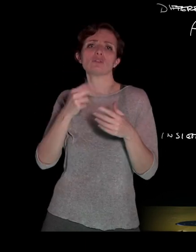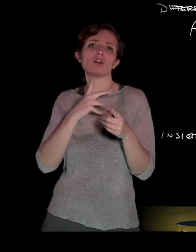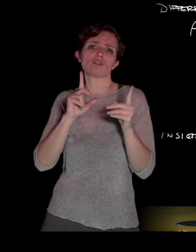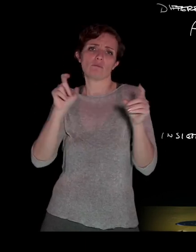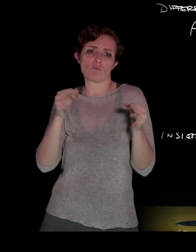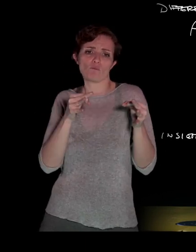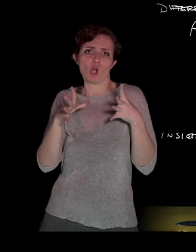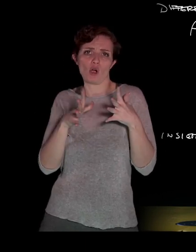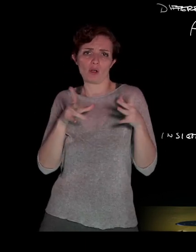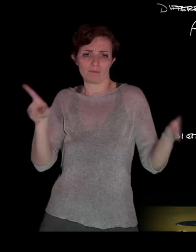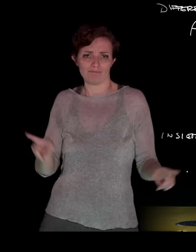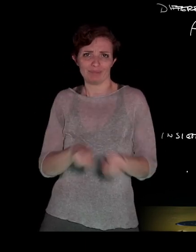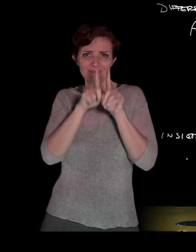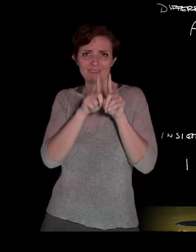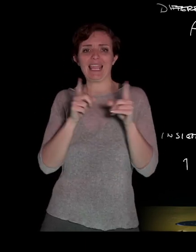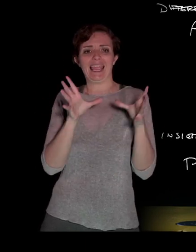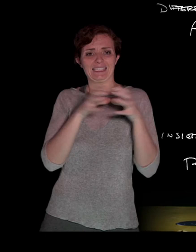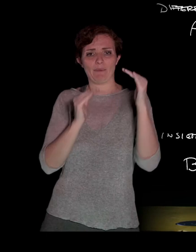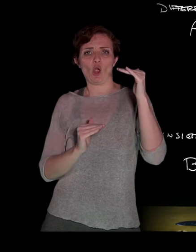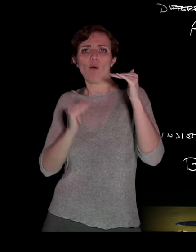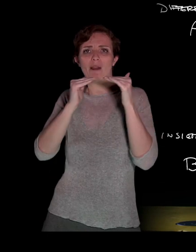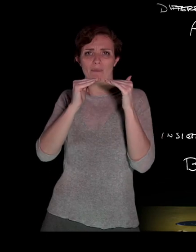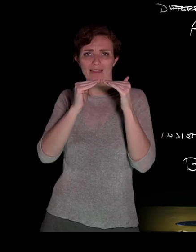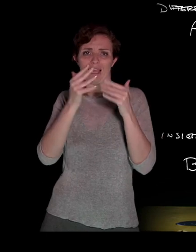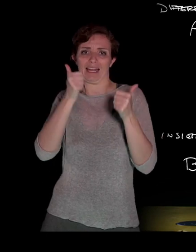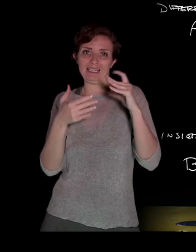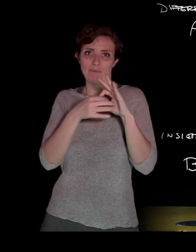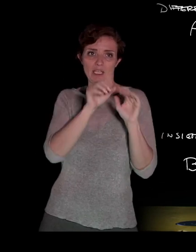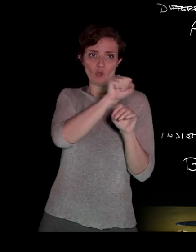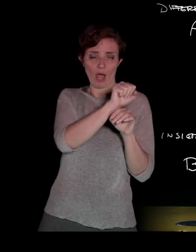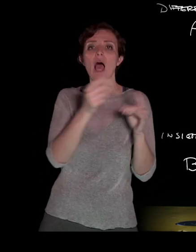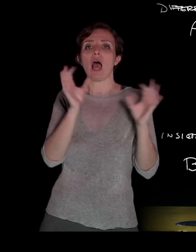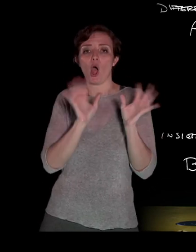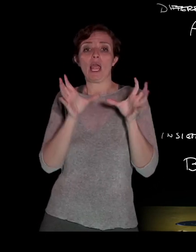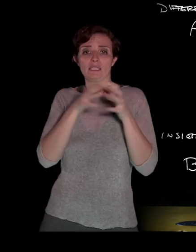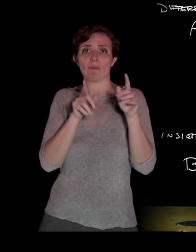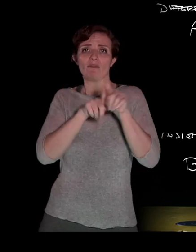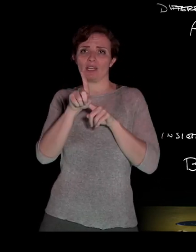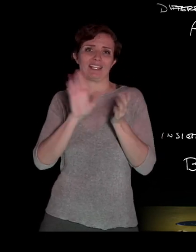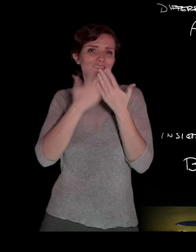..tra l'insieme complementare di 'B' rispetto ad 'A'... ..e l'insieme differenza 'A-B'.